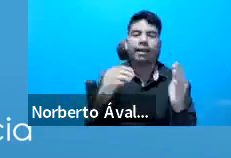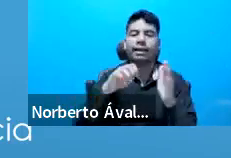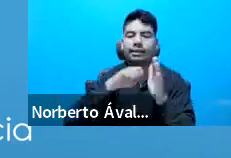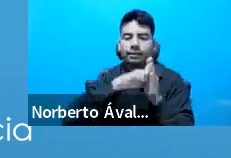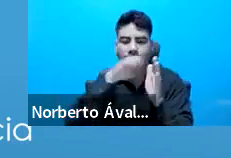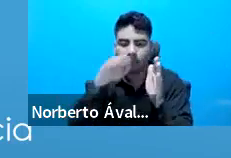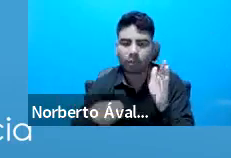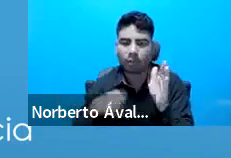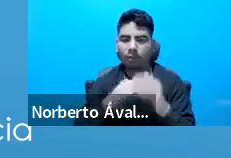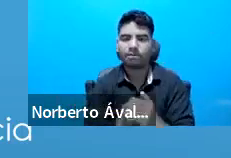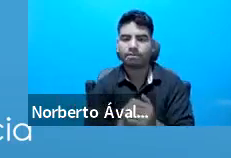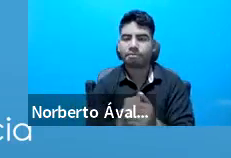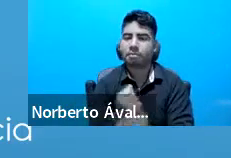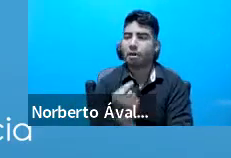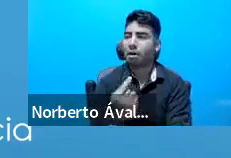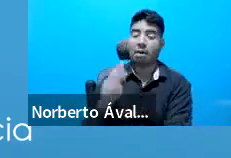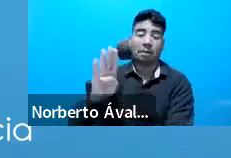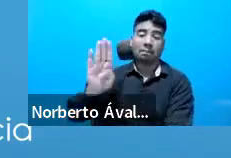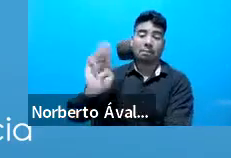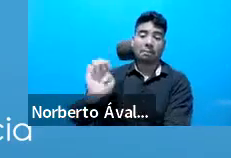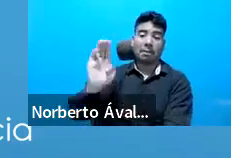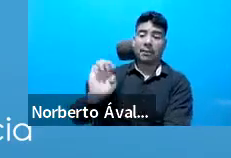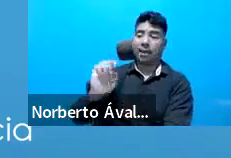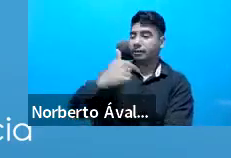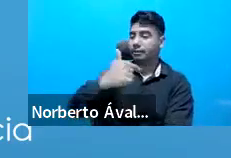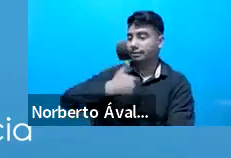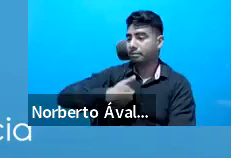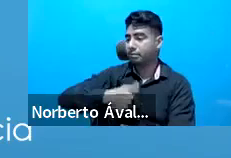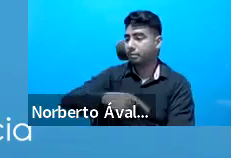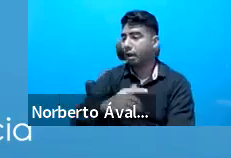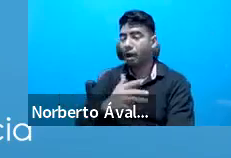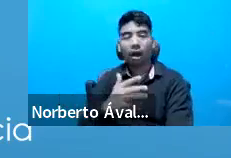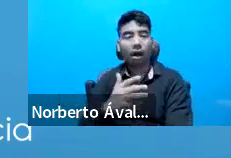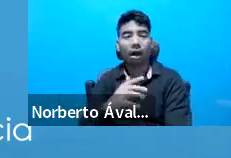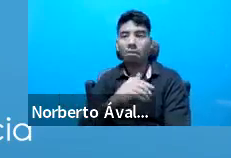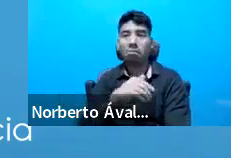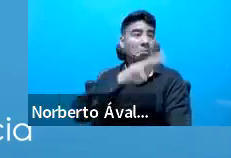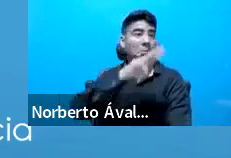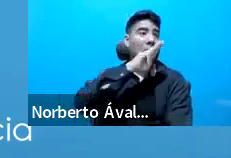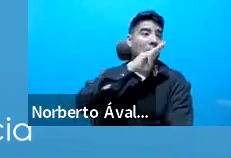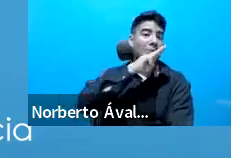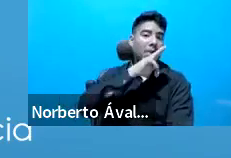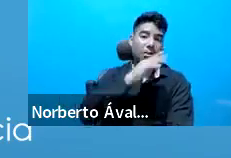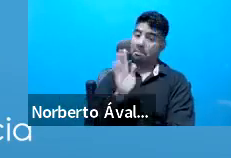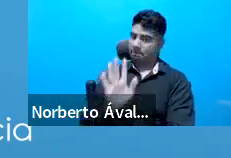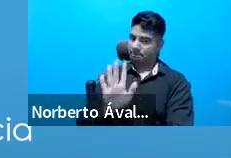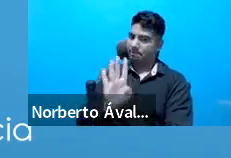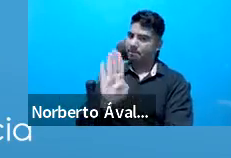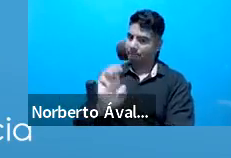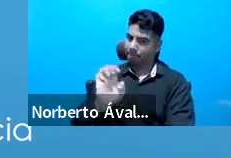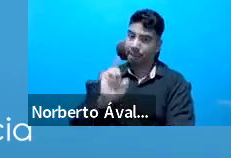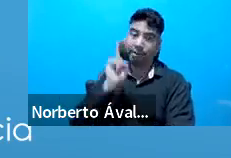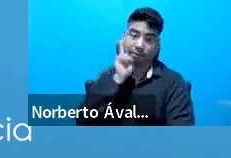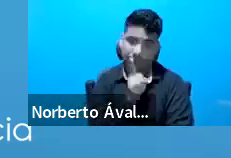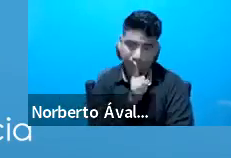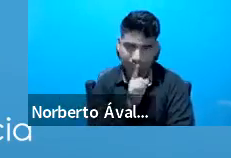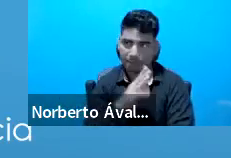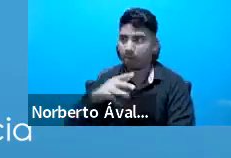Por ejemplo. jemplo, jemplo, un bebé ve que su mamá se retira de se retira bebe sordo de que es